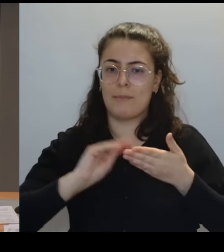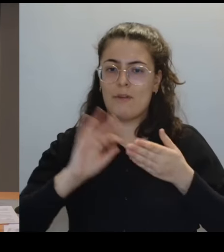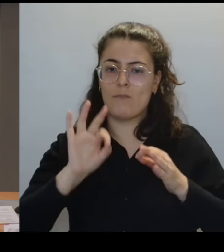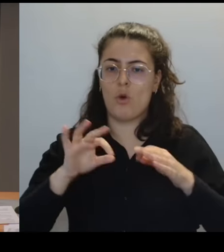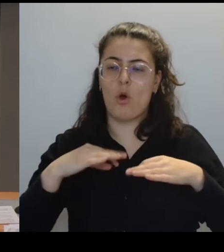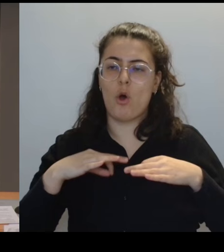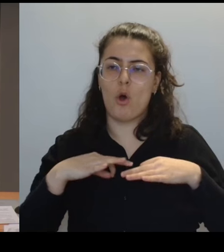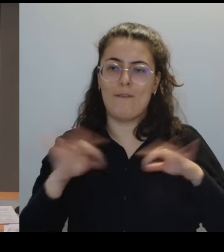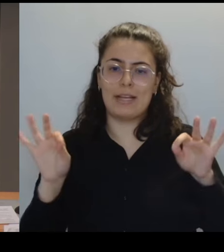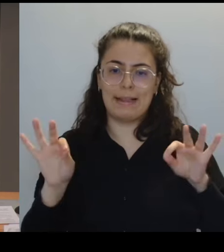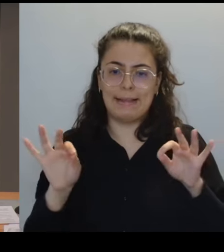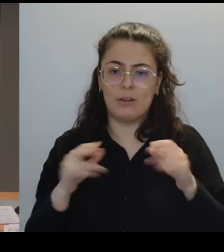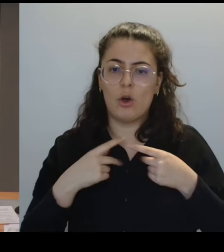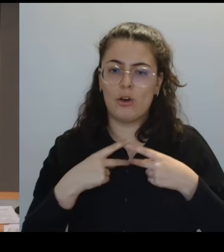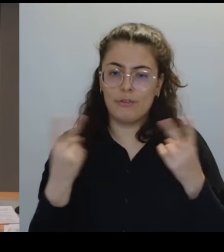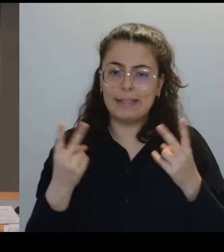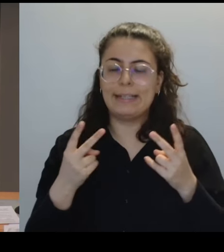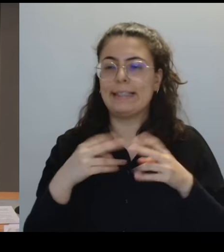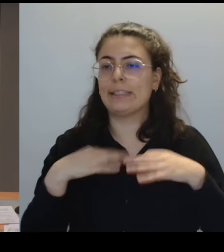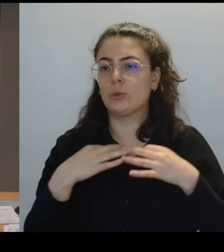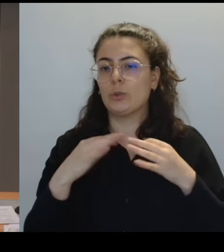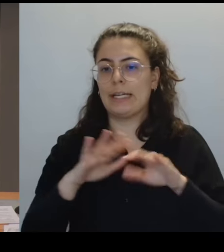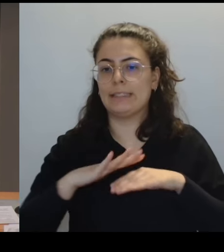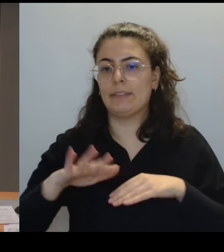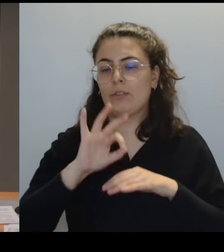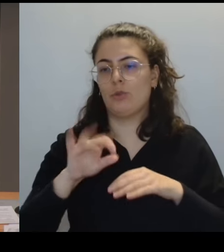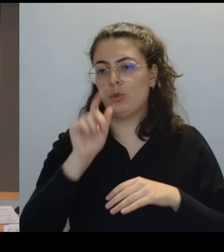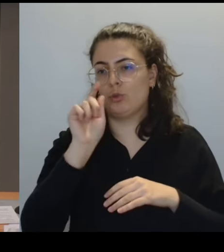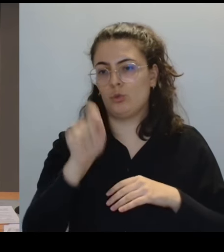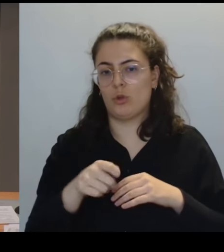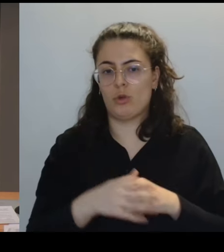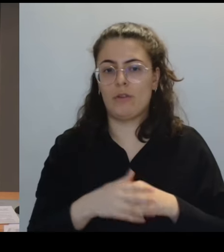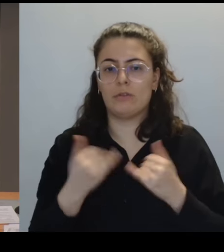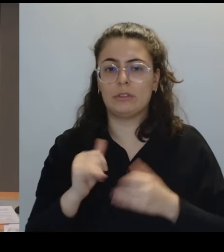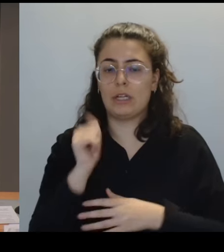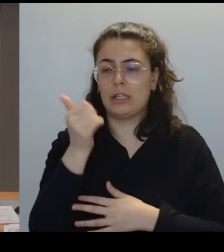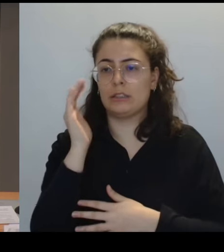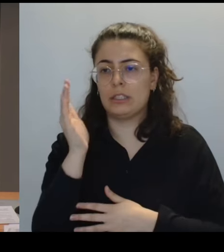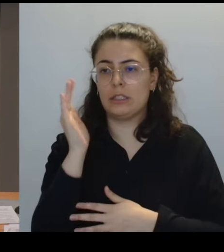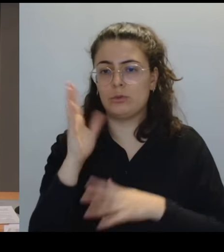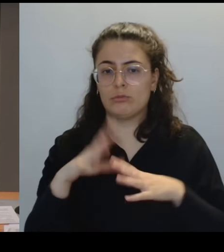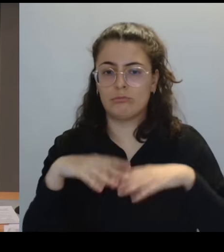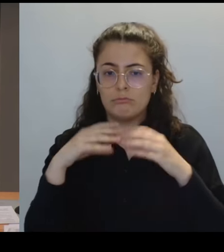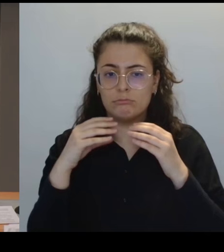Ich eröffne die erste Lesung der Gesetzesvorlage. Eine Beratung ist nicht vorgesehen. Vorgeschlagen wird die Überweisung